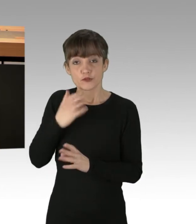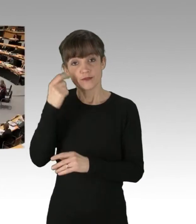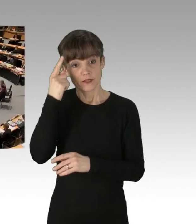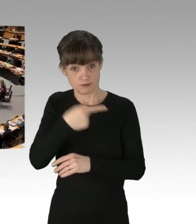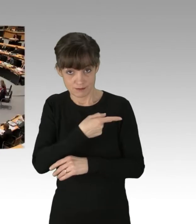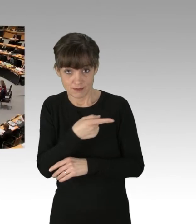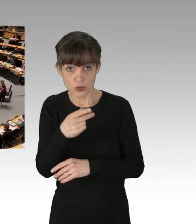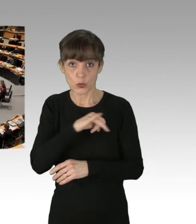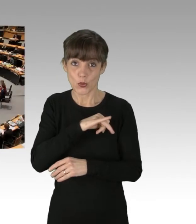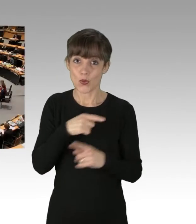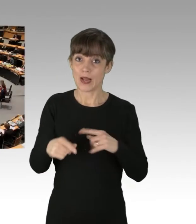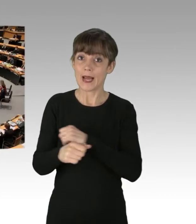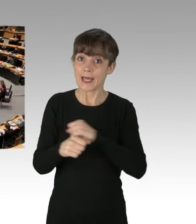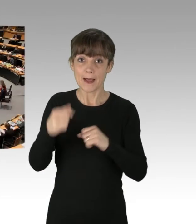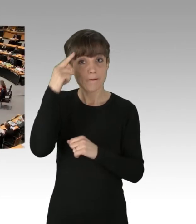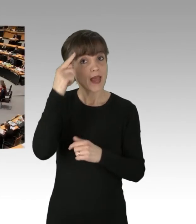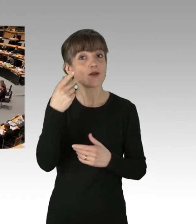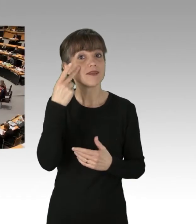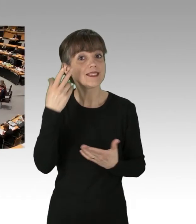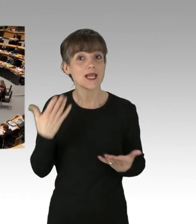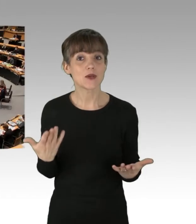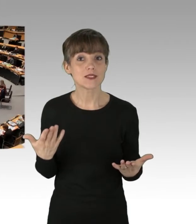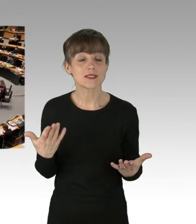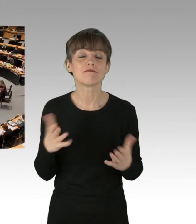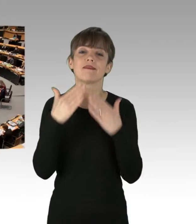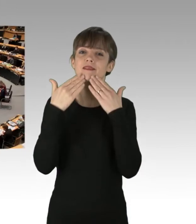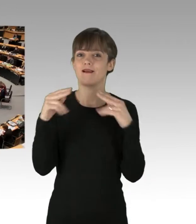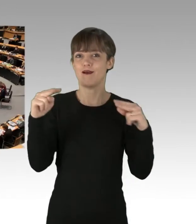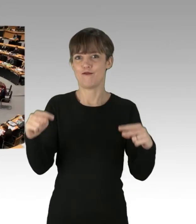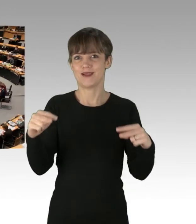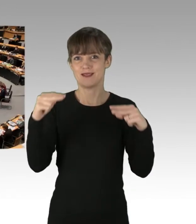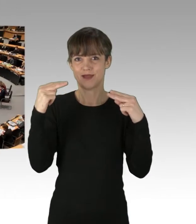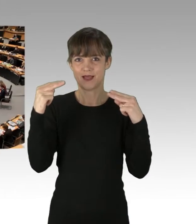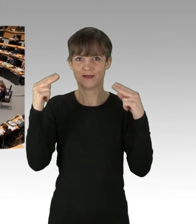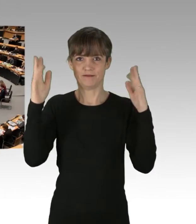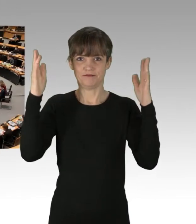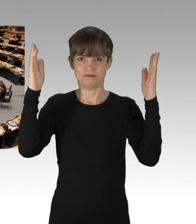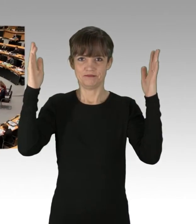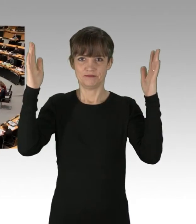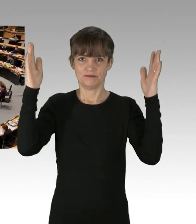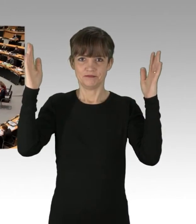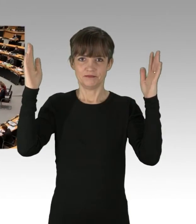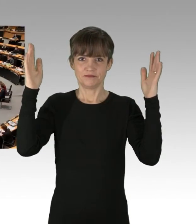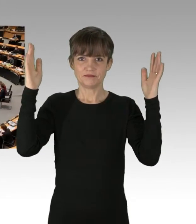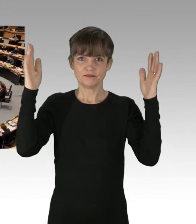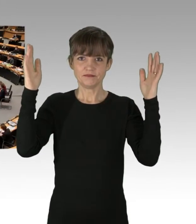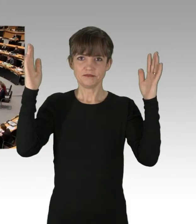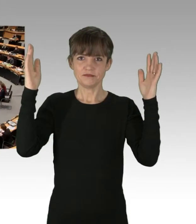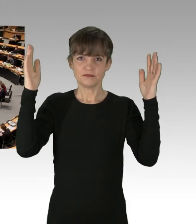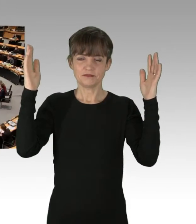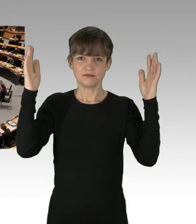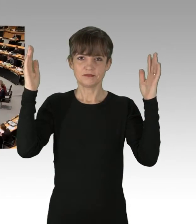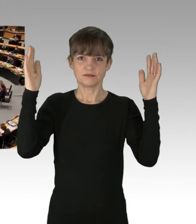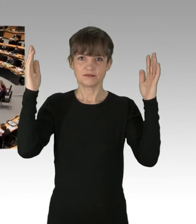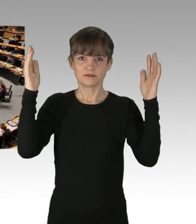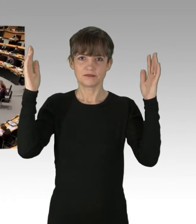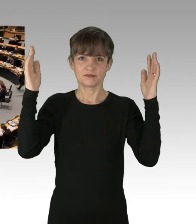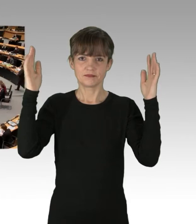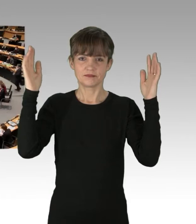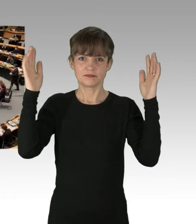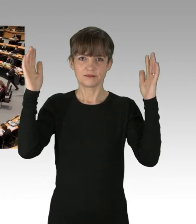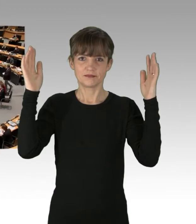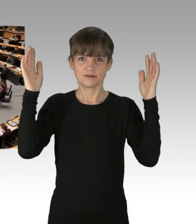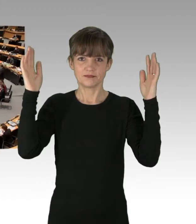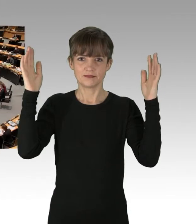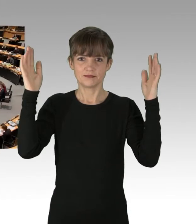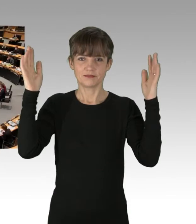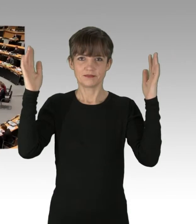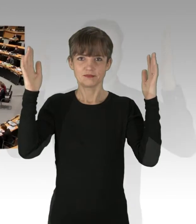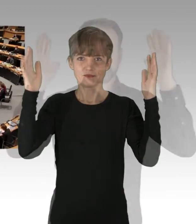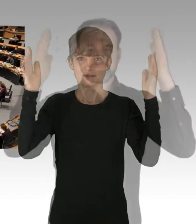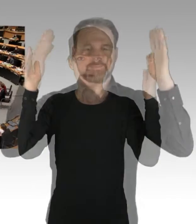(Applaus)